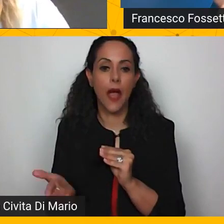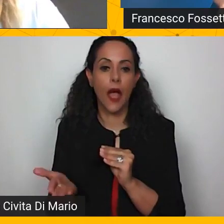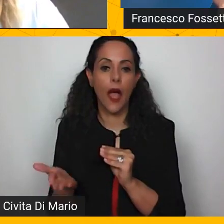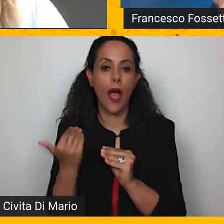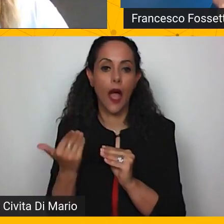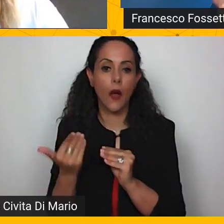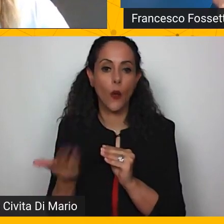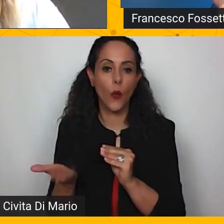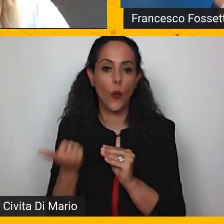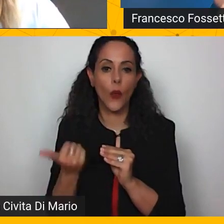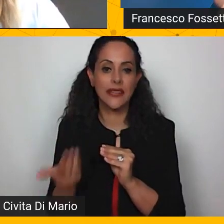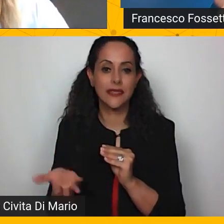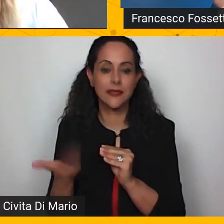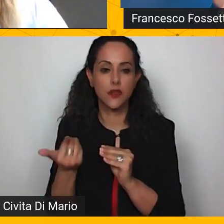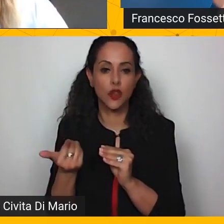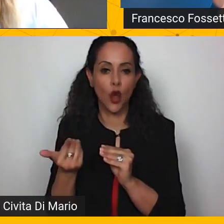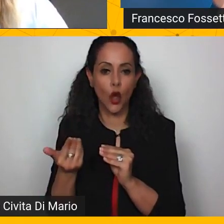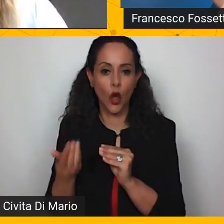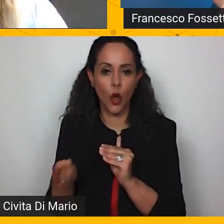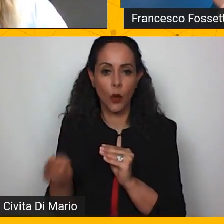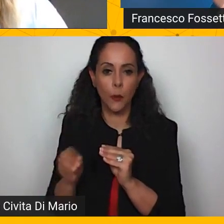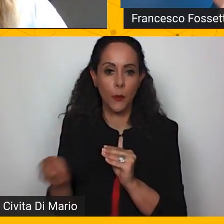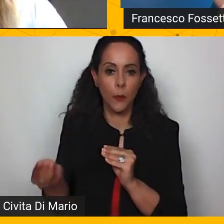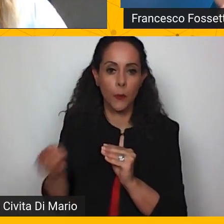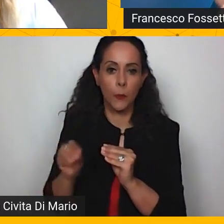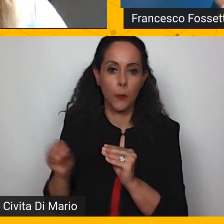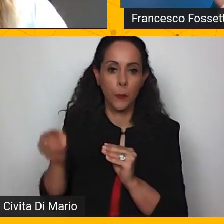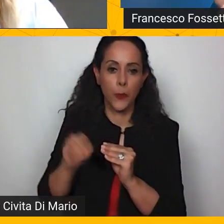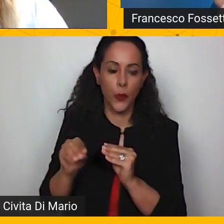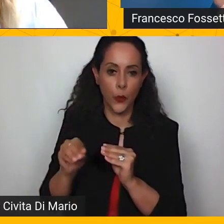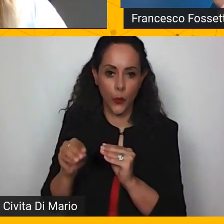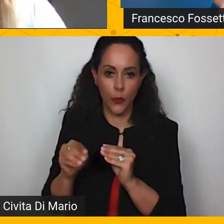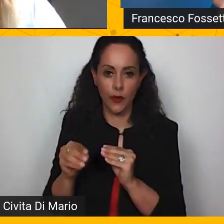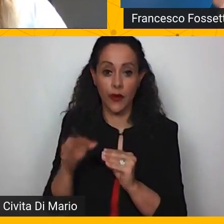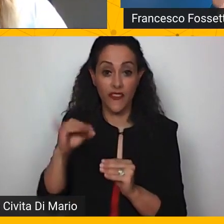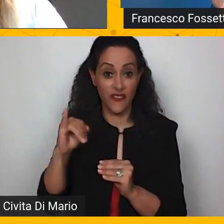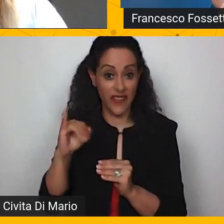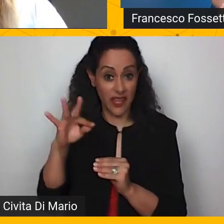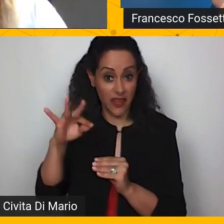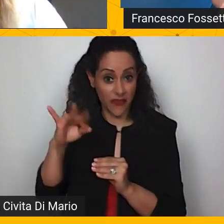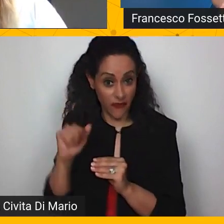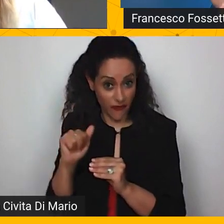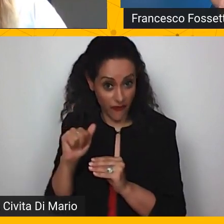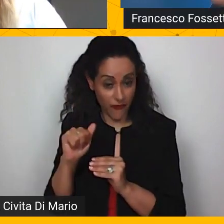sistema di acquisto di contenuti aggiuntivi. Che cosa